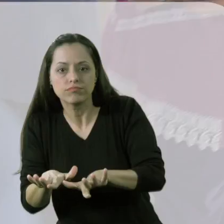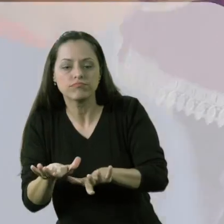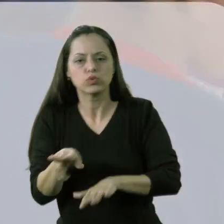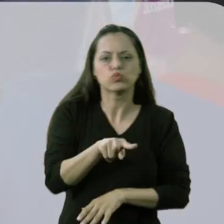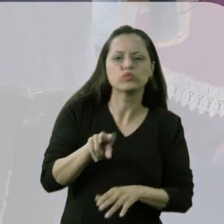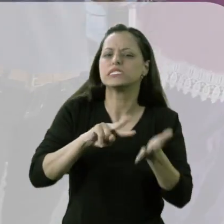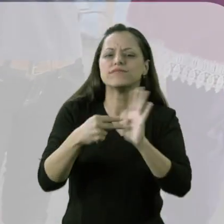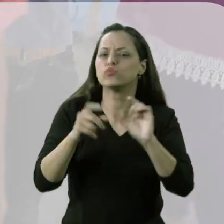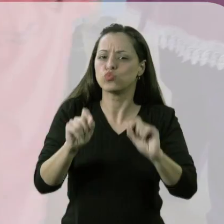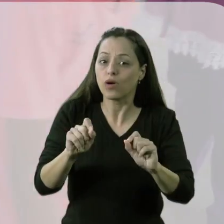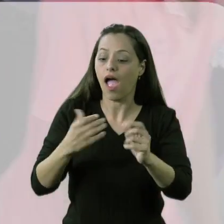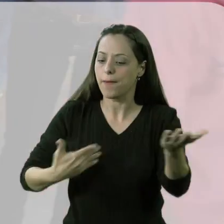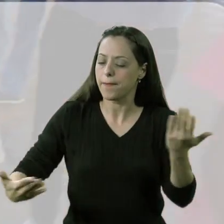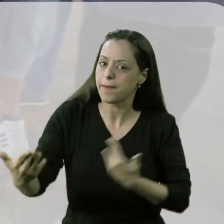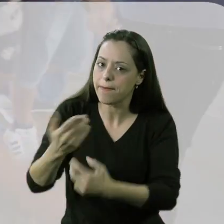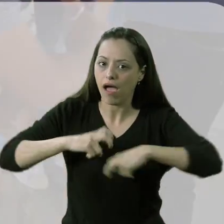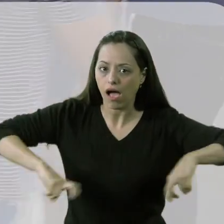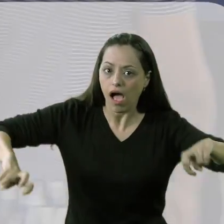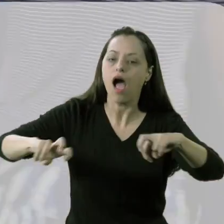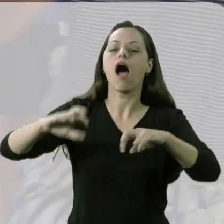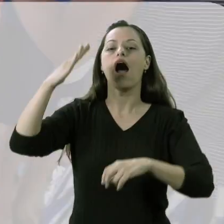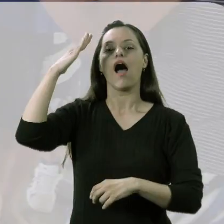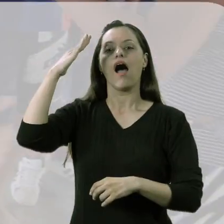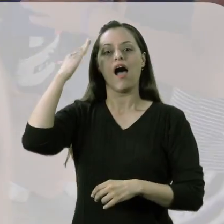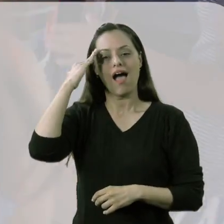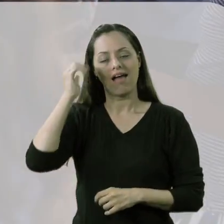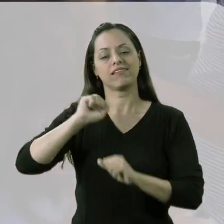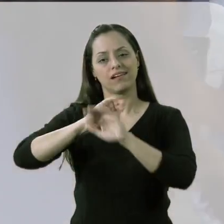Fizemos uma roda de conversa para que eles entendessem a diferença desses dois contextos.